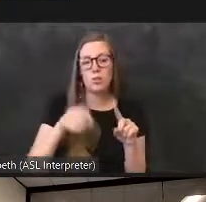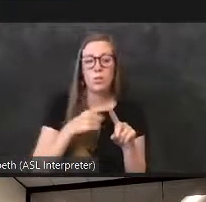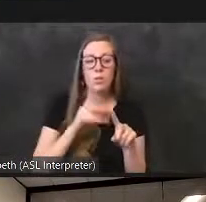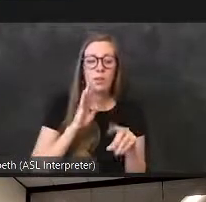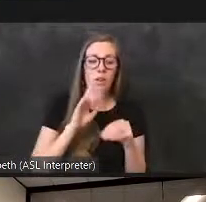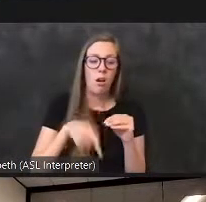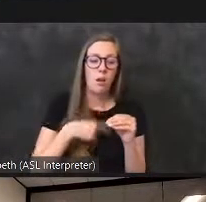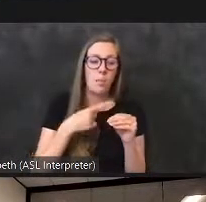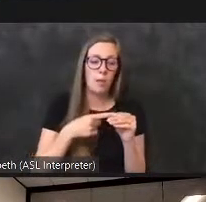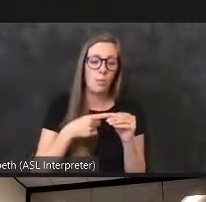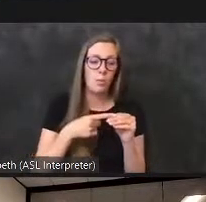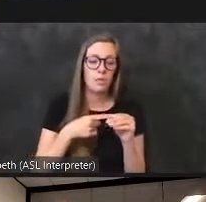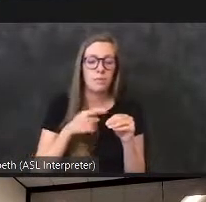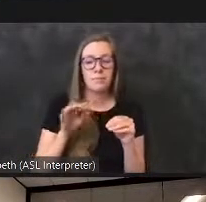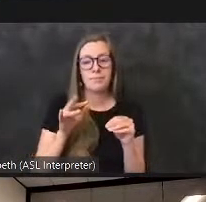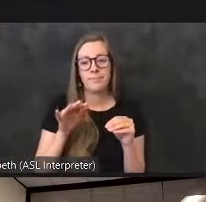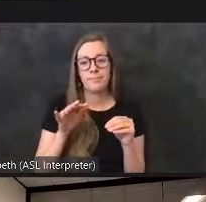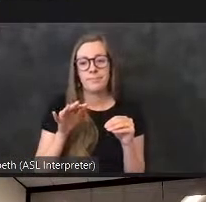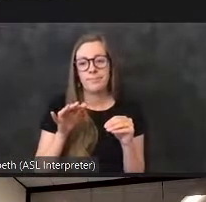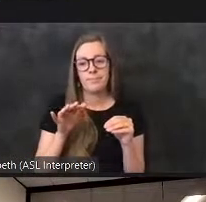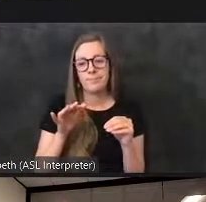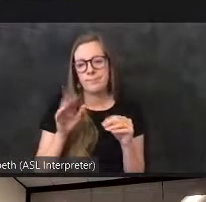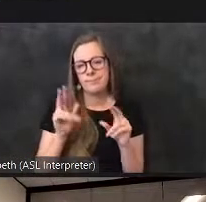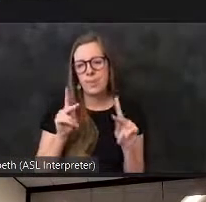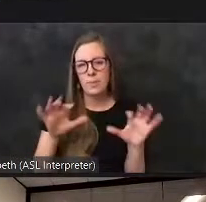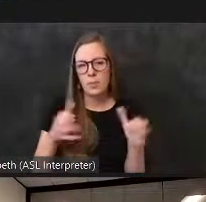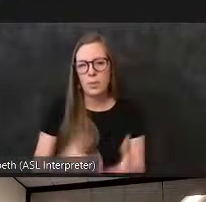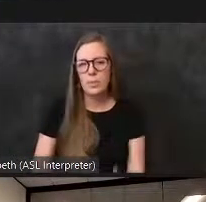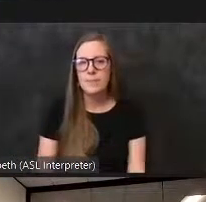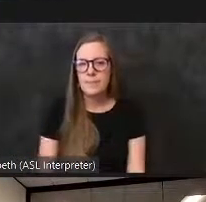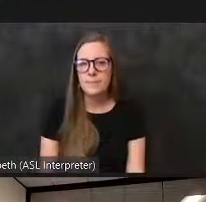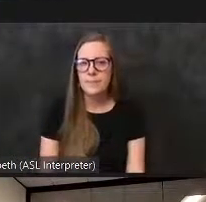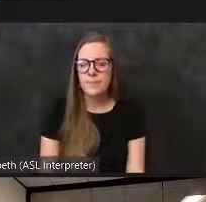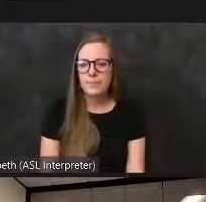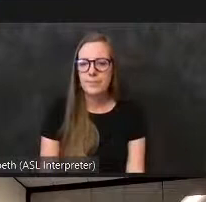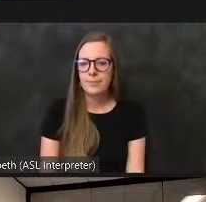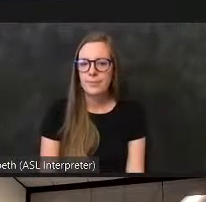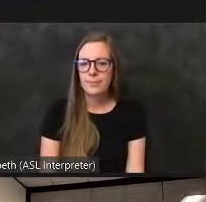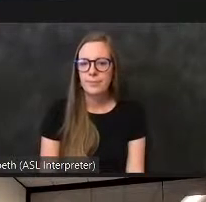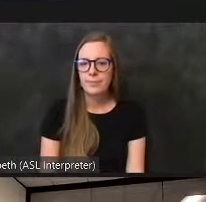Cuando hablamos acerca de cuando hablamos de esta población.